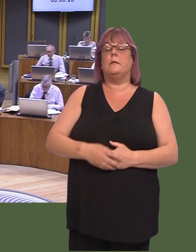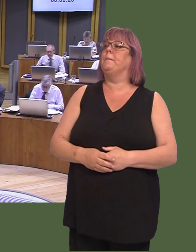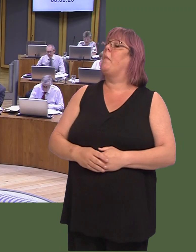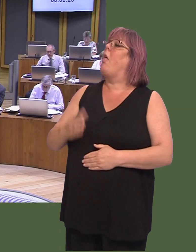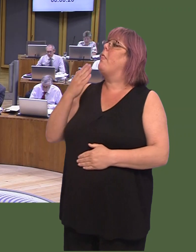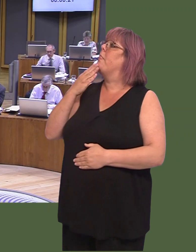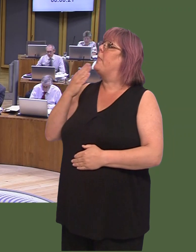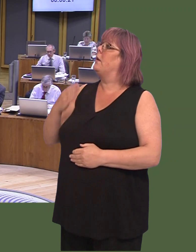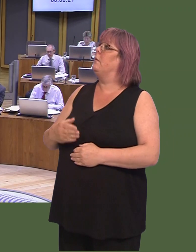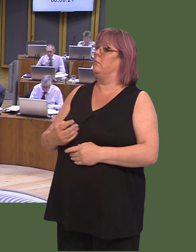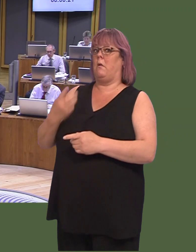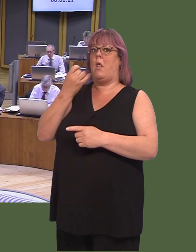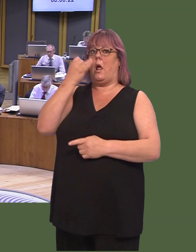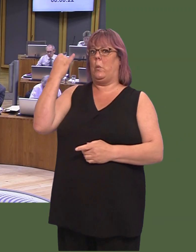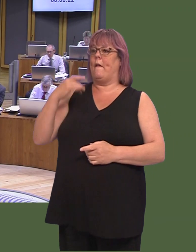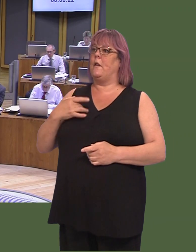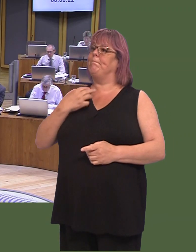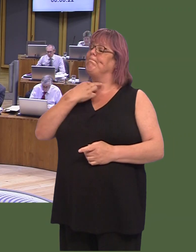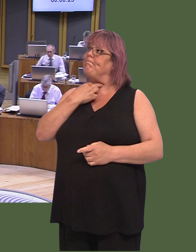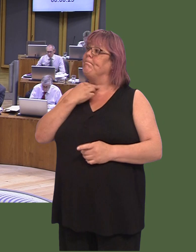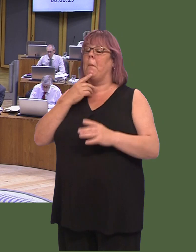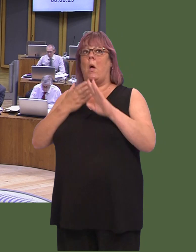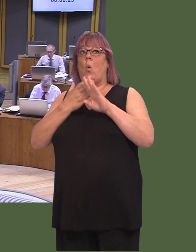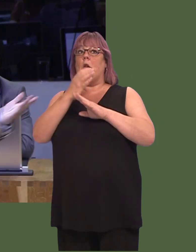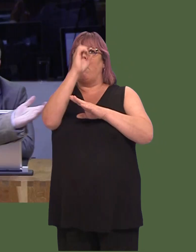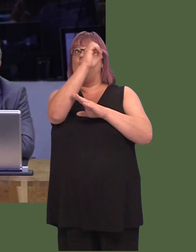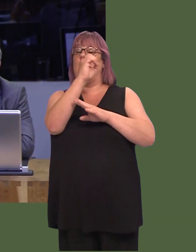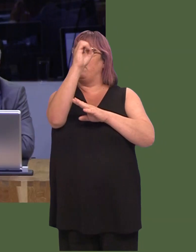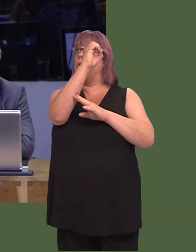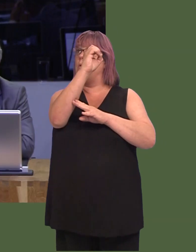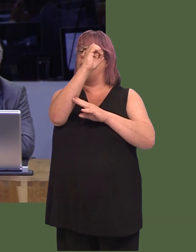Ar Ùl siom yr wythnos diwethaf, roedd yn braf ymweld ag Ynys MÙn gyda Rhun ap Iorwerth